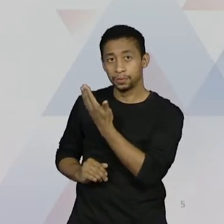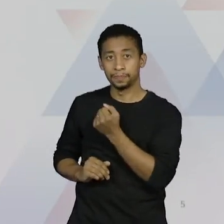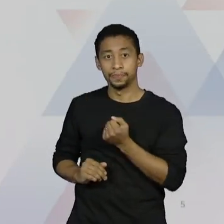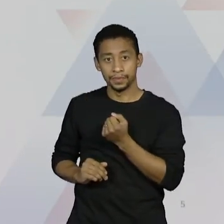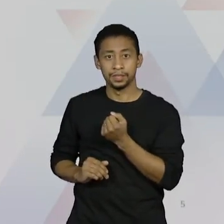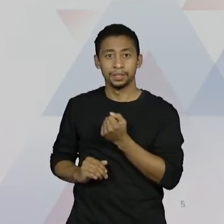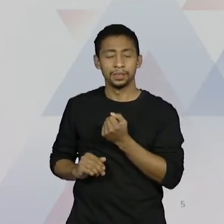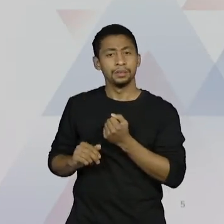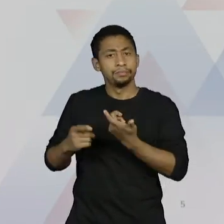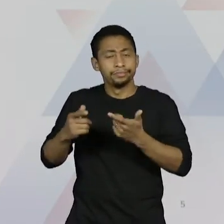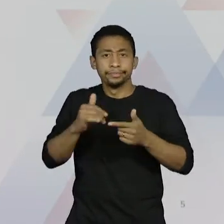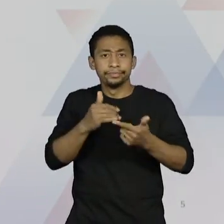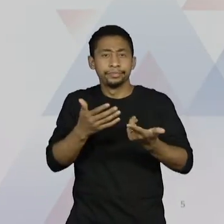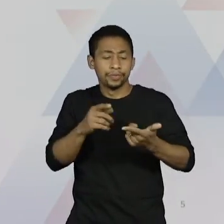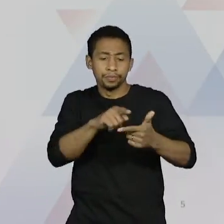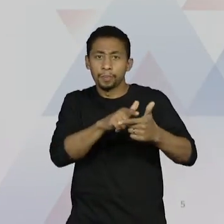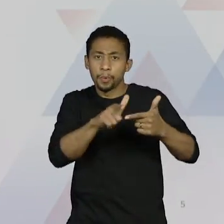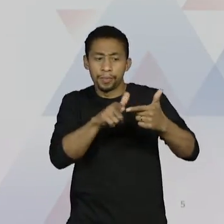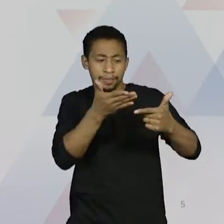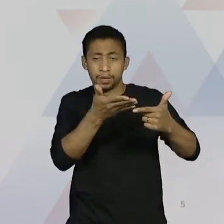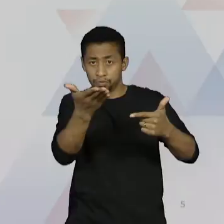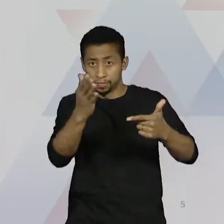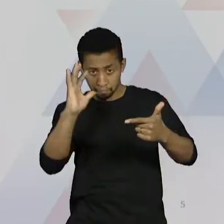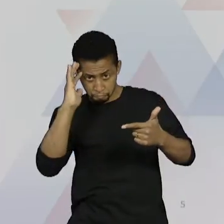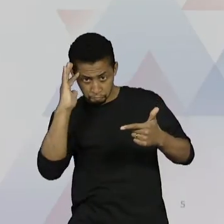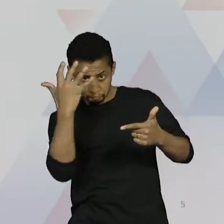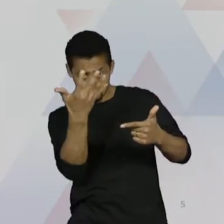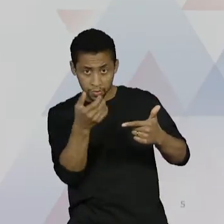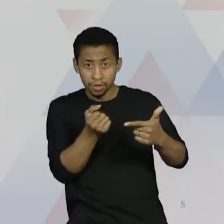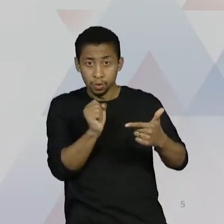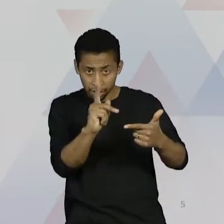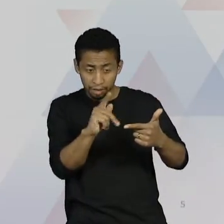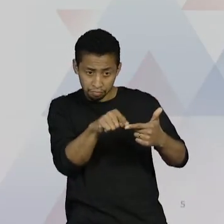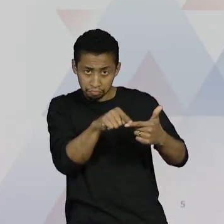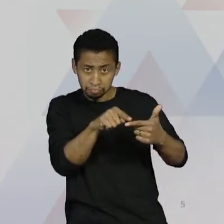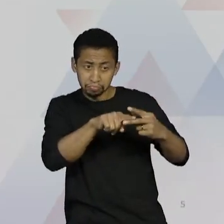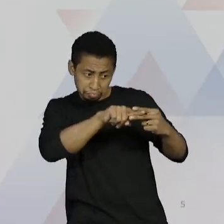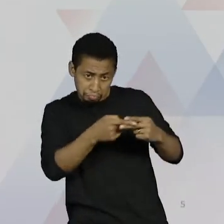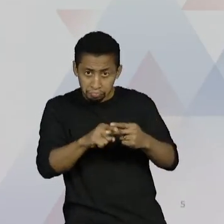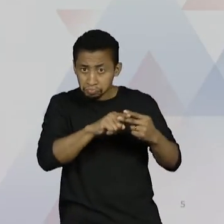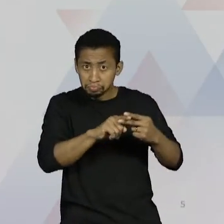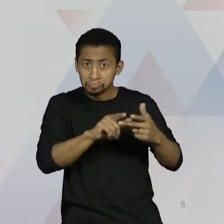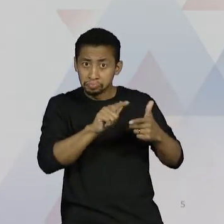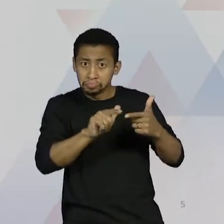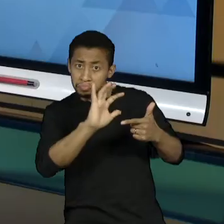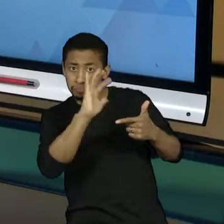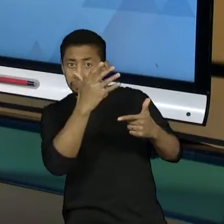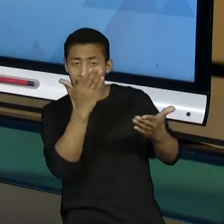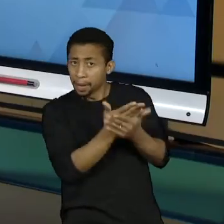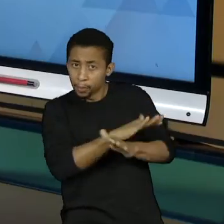SUA SOLUÇÃO MOSTRANDO O SEGUINTE: "COMO QUE OS REQUISITOS FORAM ATENDIDOS", ENTÃO OS REQUISITOS